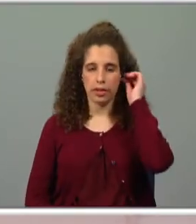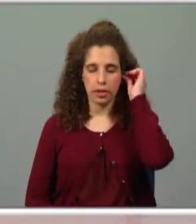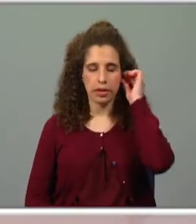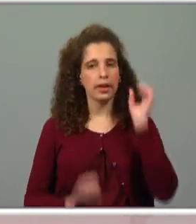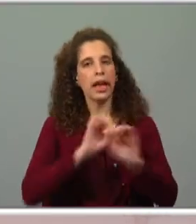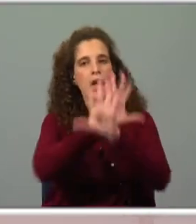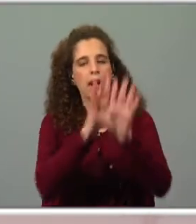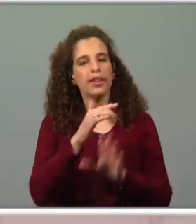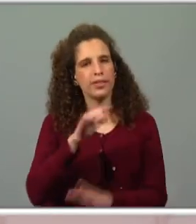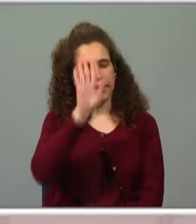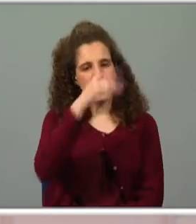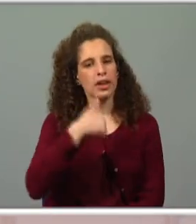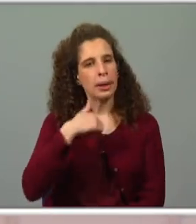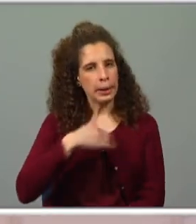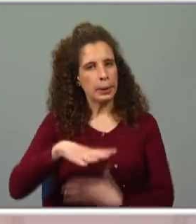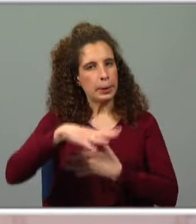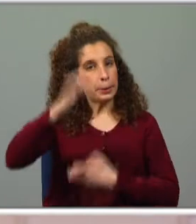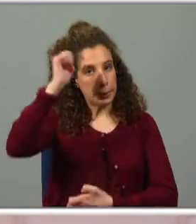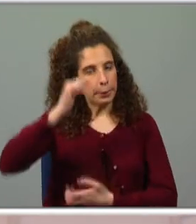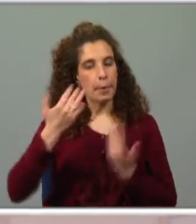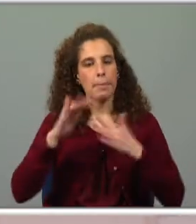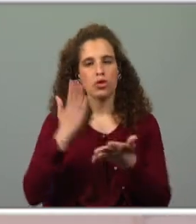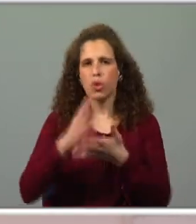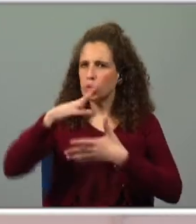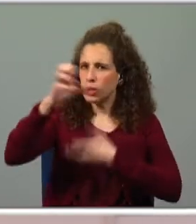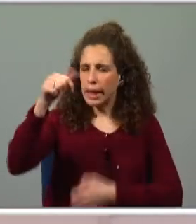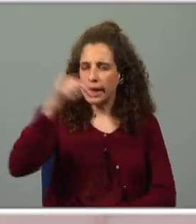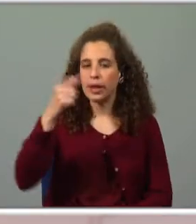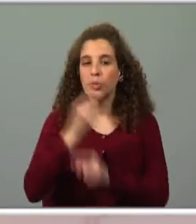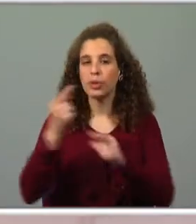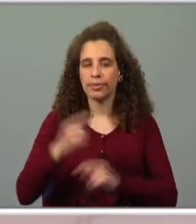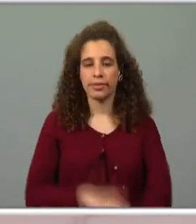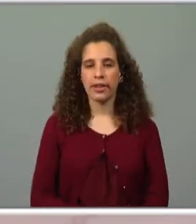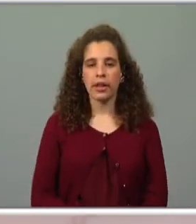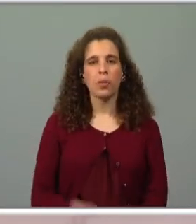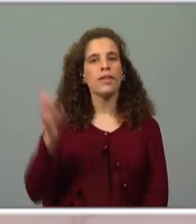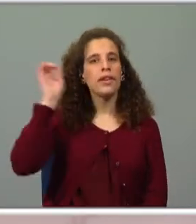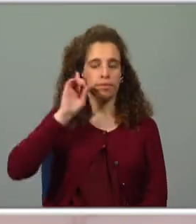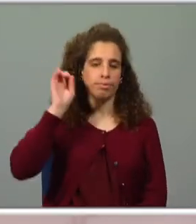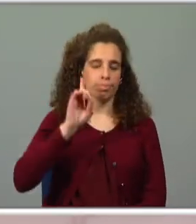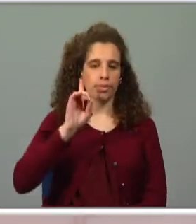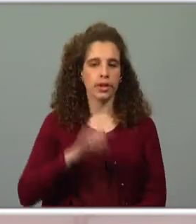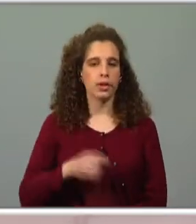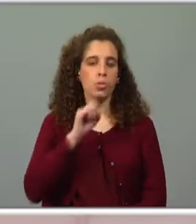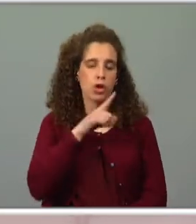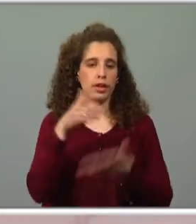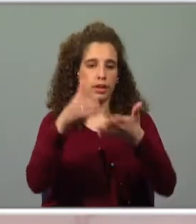e vocês sabem que eu sou um bocadinho chata nestas coisas mas só sou chata 你知道我有點對這些事情很無聊，但我只是很無聊 nestas coisas porque realmente é importante e vos pode ajudar que ia 在這些事情中，因為它確實是很重要，可以幫助你，我要去